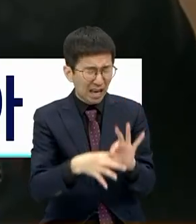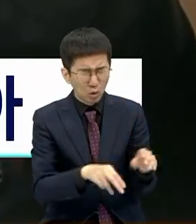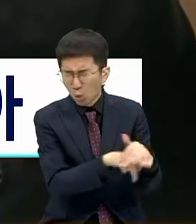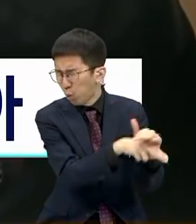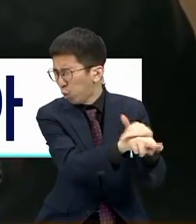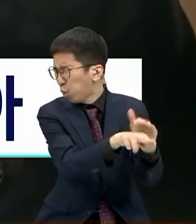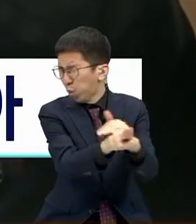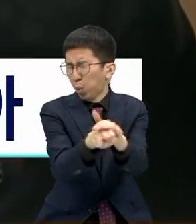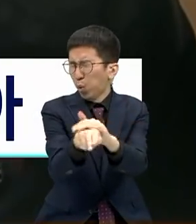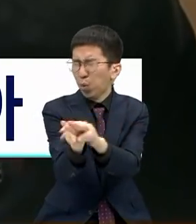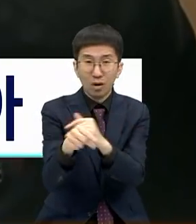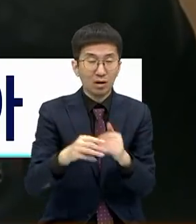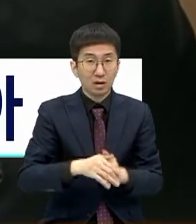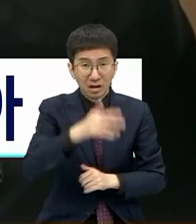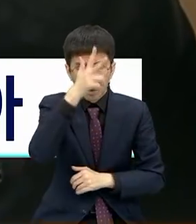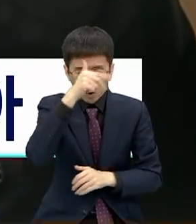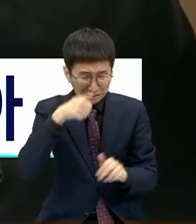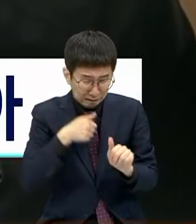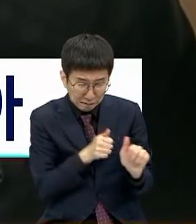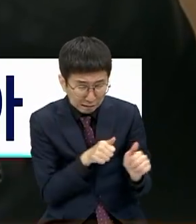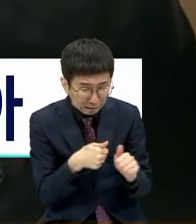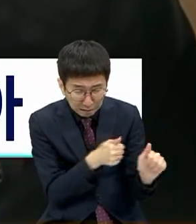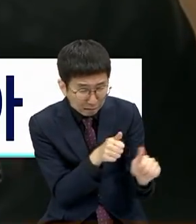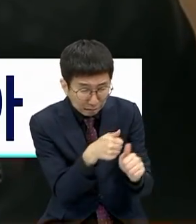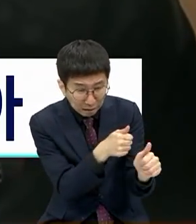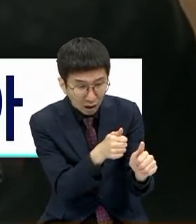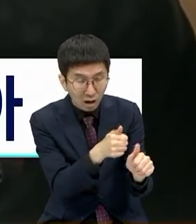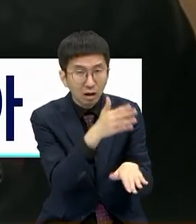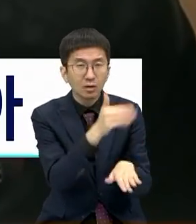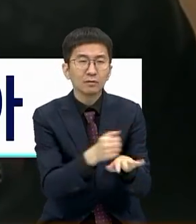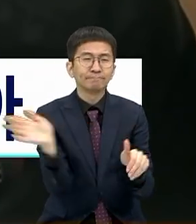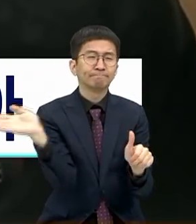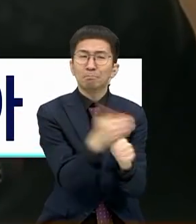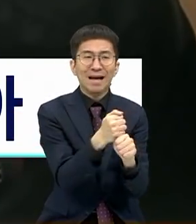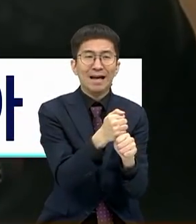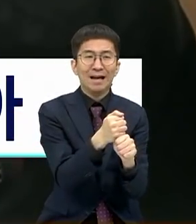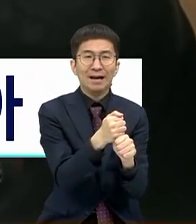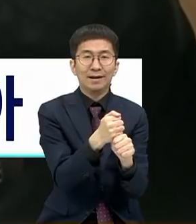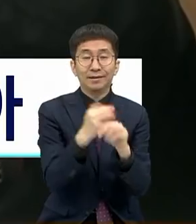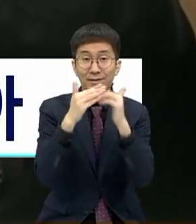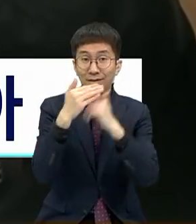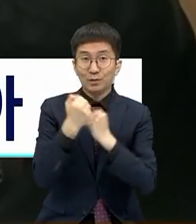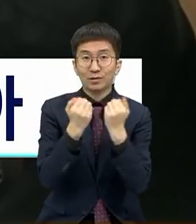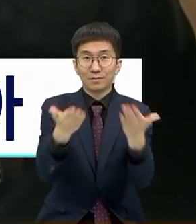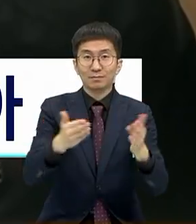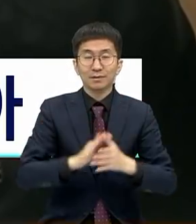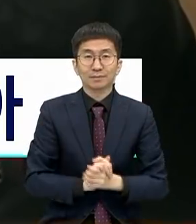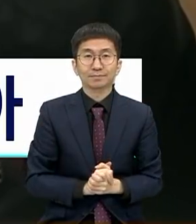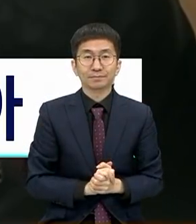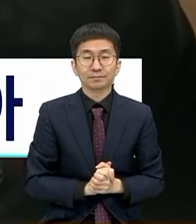지내왔는데 경찰의 오랜 추적 끝에 최근 붙잡혔습니다. 한성희 기자가 단독 보도합니다.